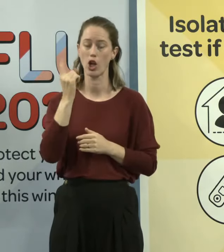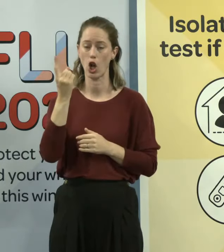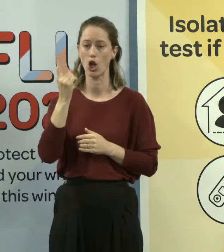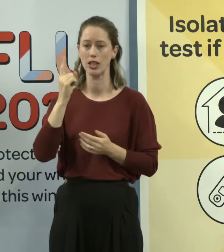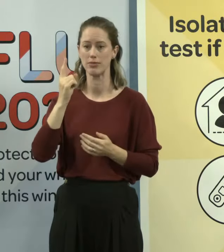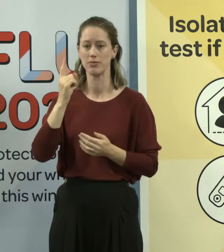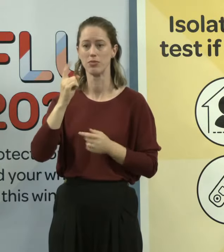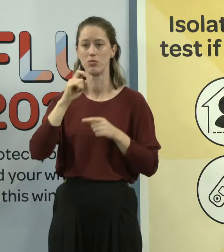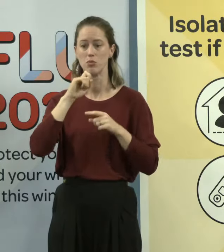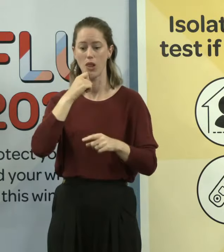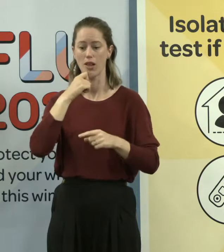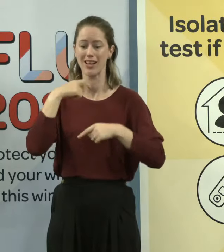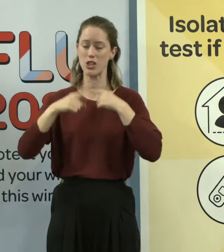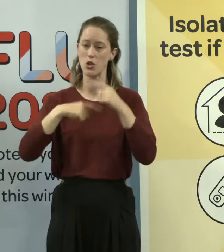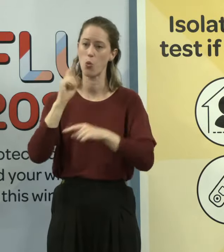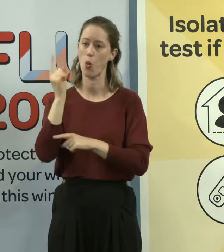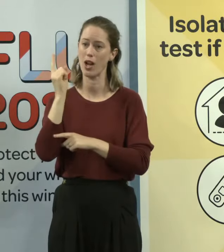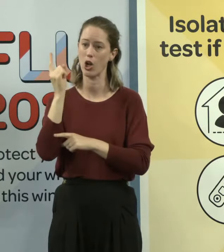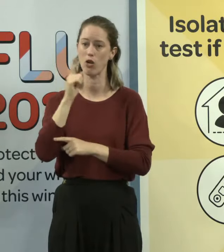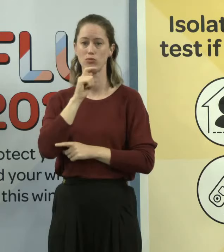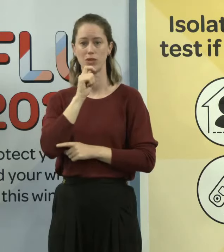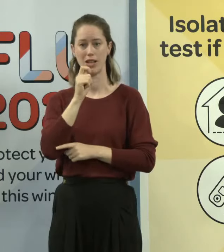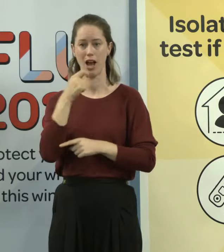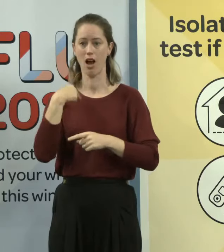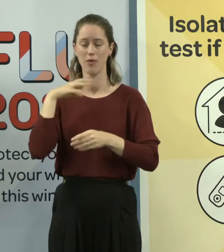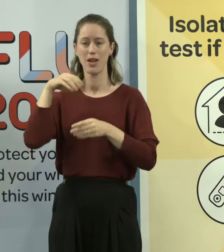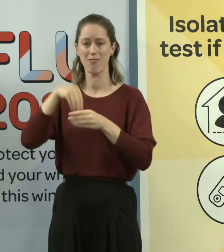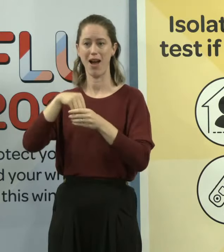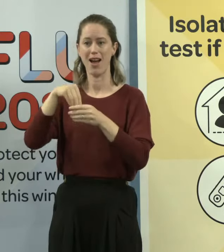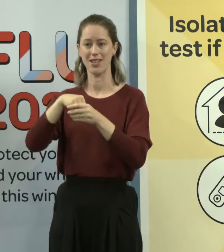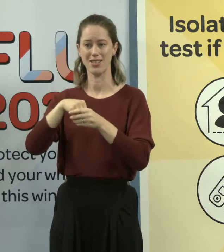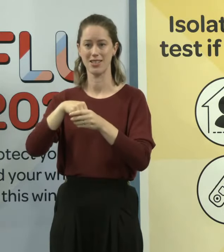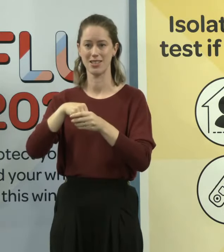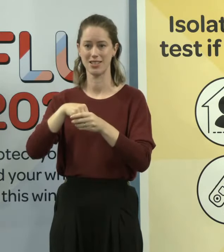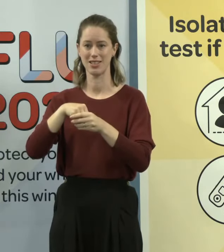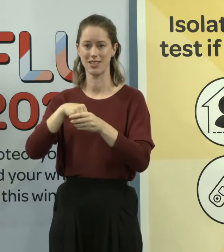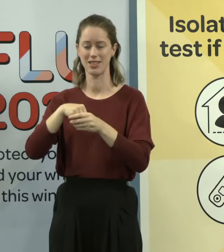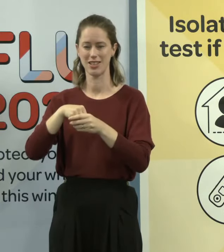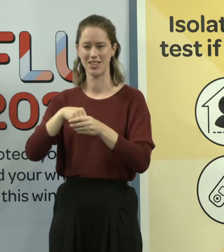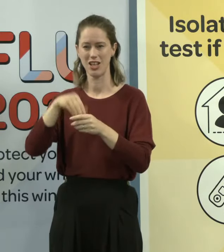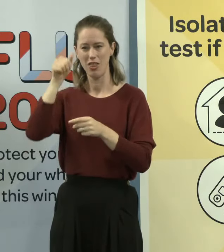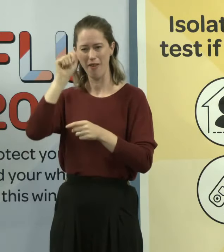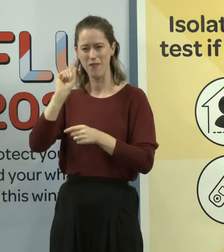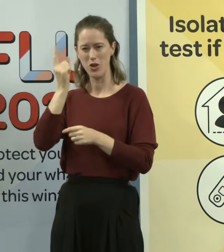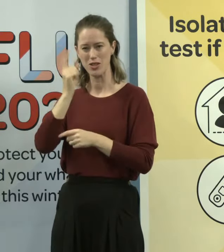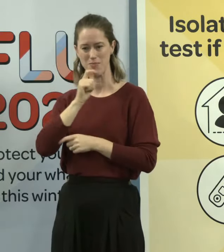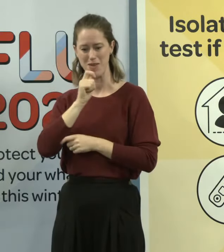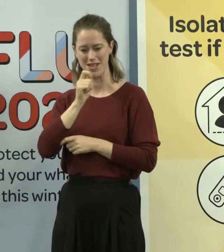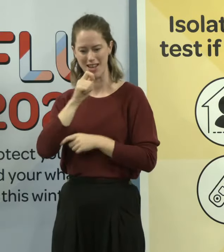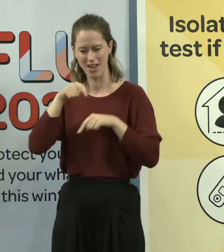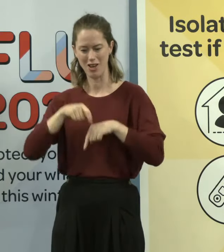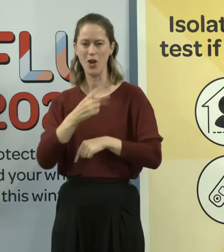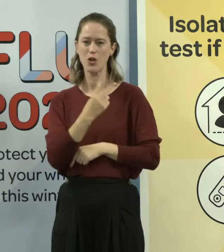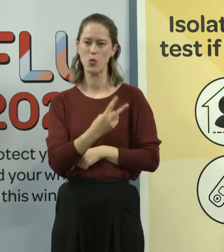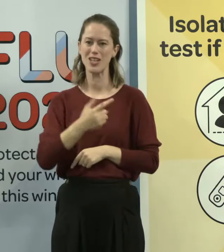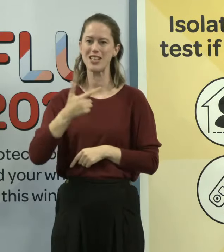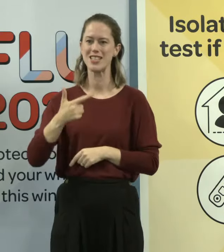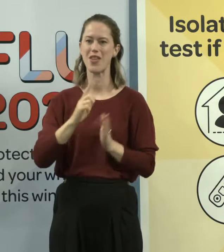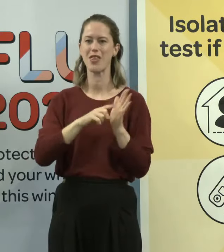whakawhirinaki. Ko a maatau